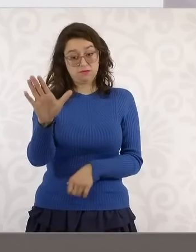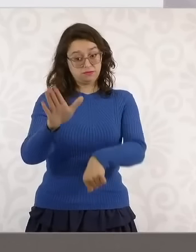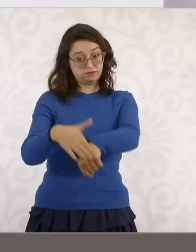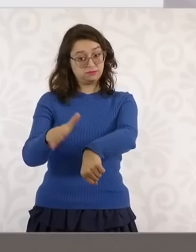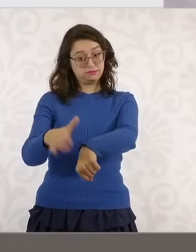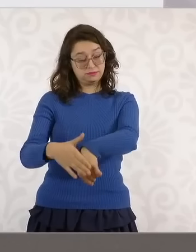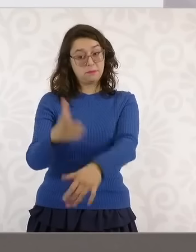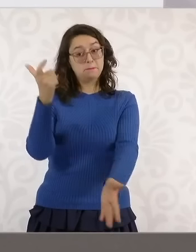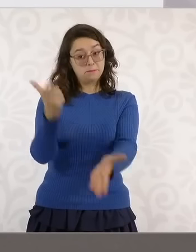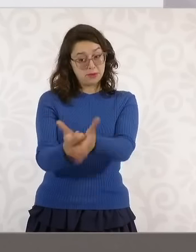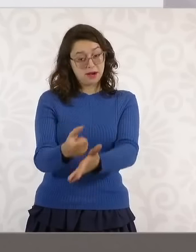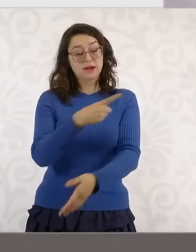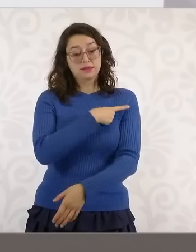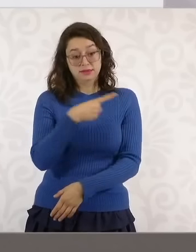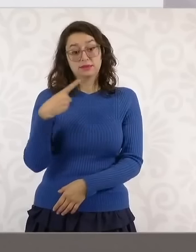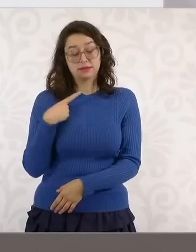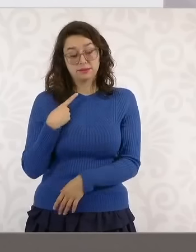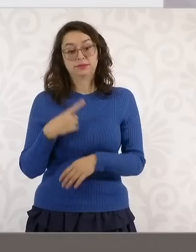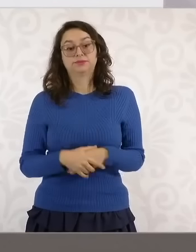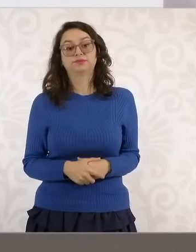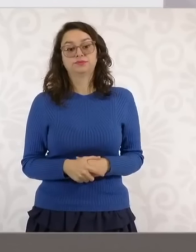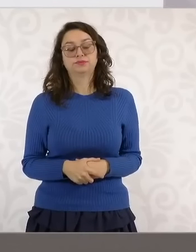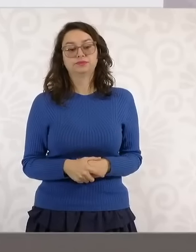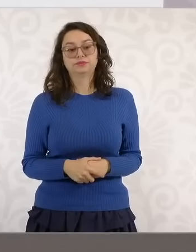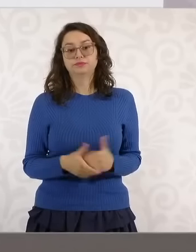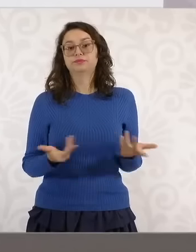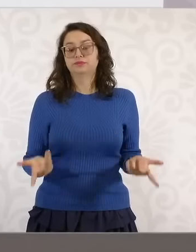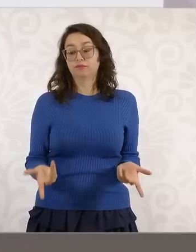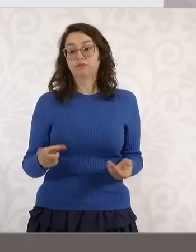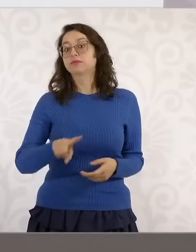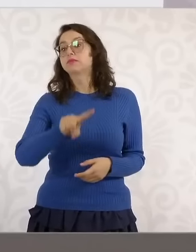Una vez que surta efectos la notificación del requerimiento de pago, inicia el plazo para el